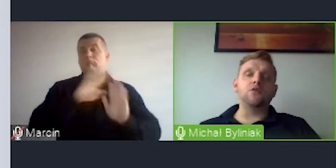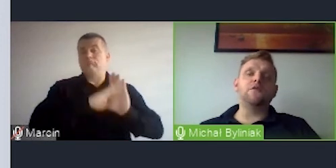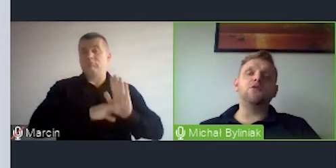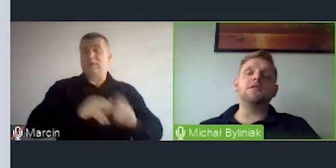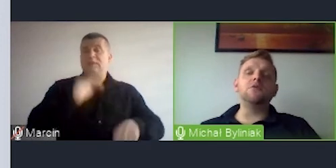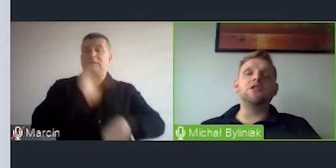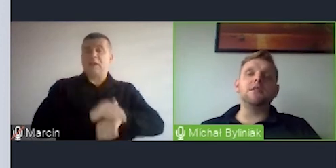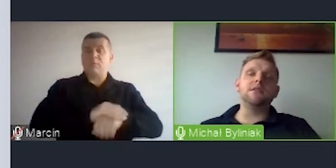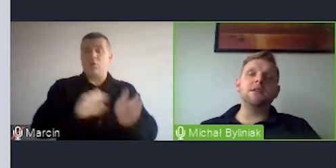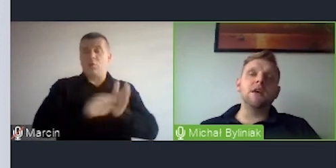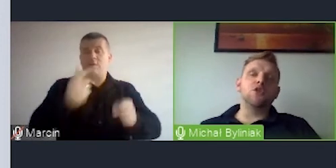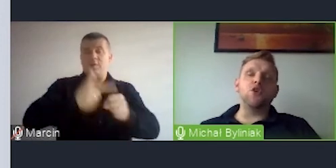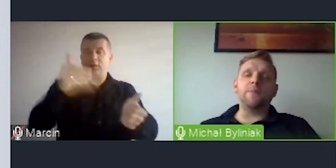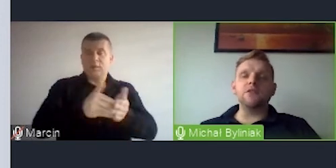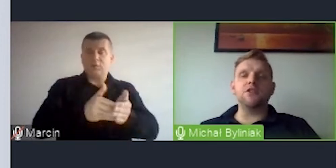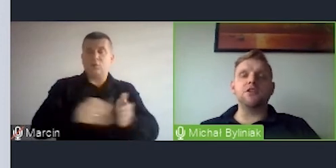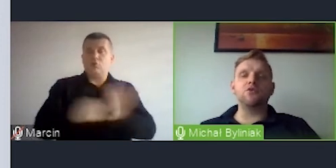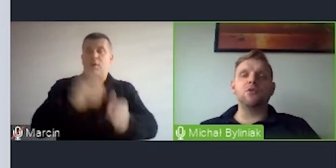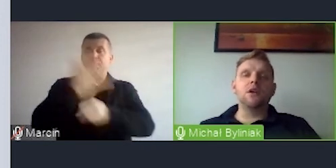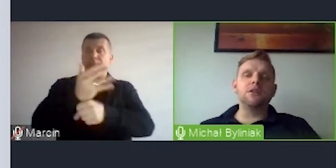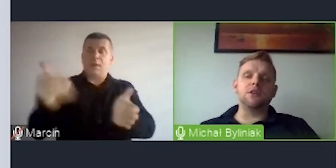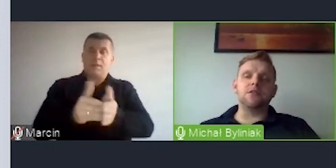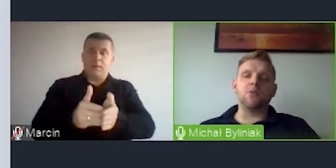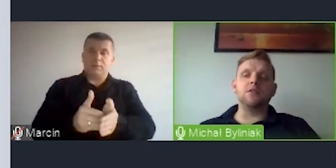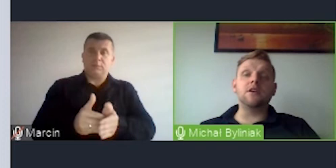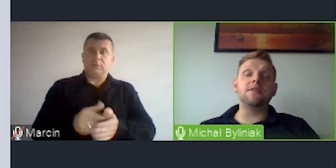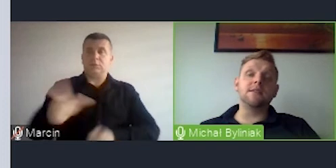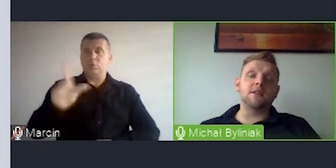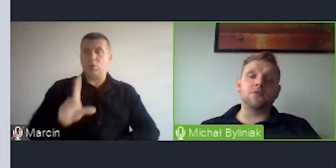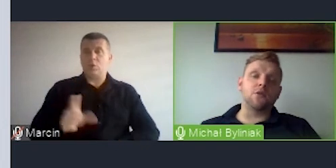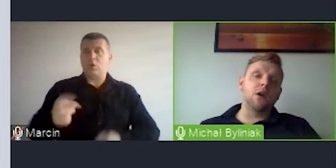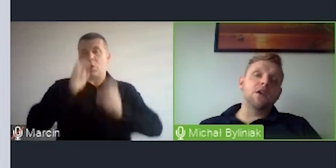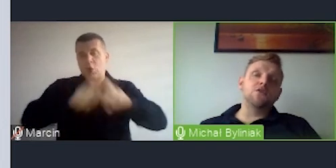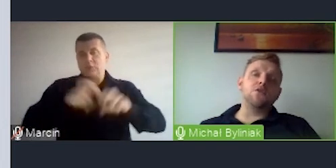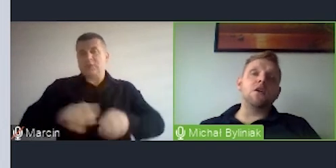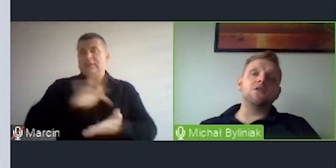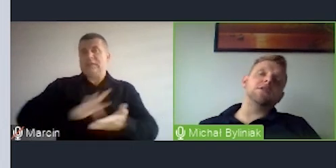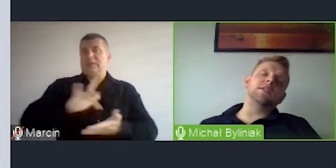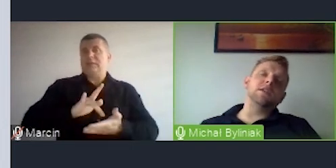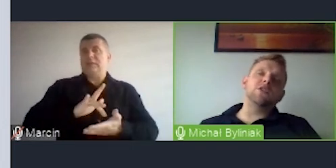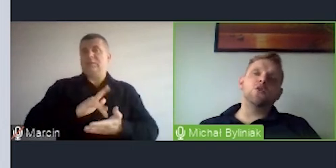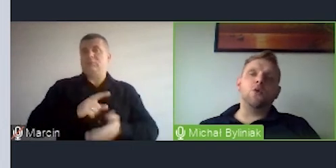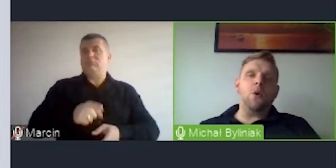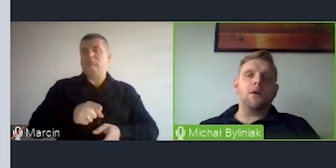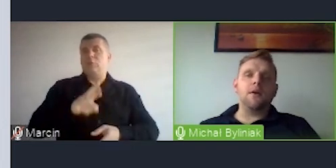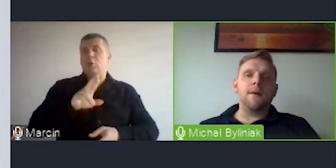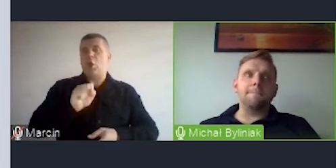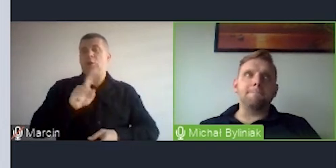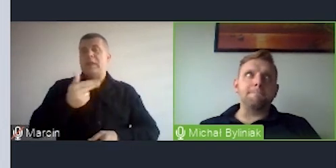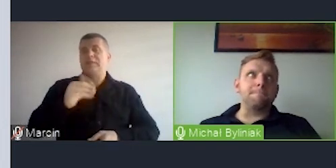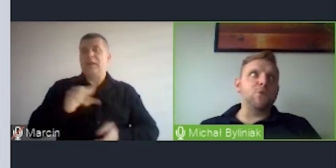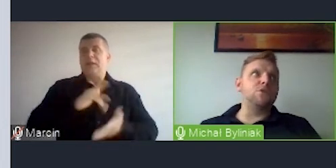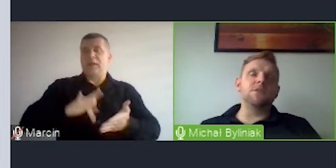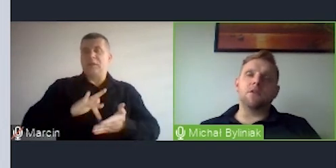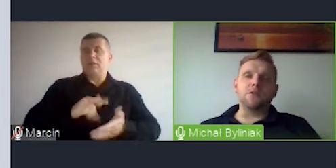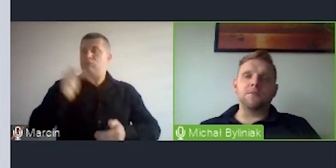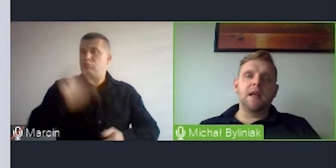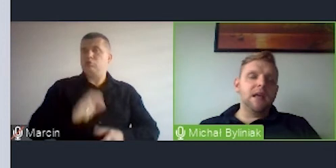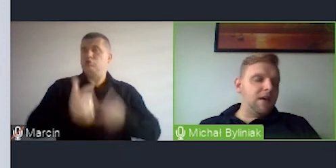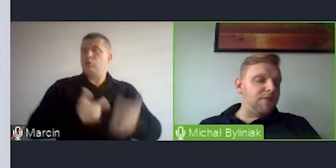Od 20 000 do 50 000 złotych rozeznanie rynku. Co z rozeznania rynku musimy zrobić.